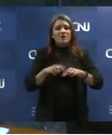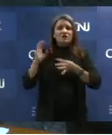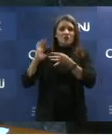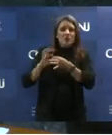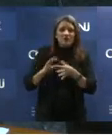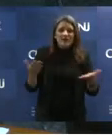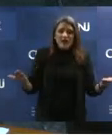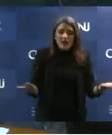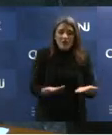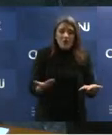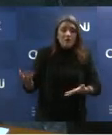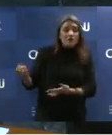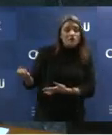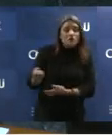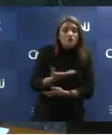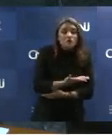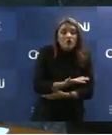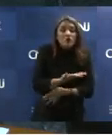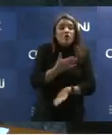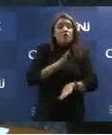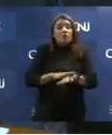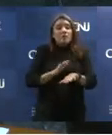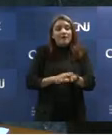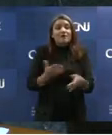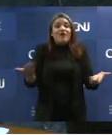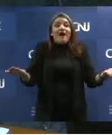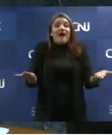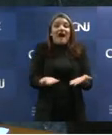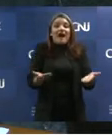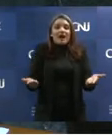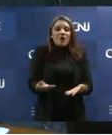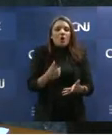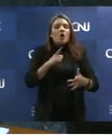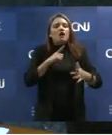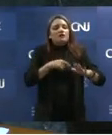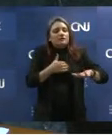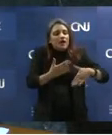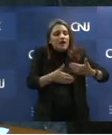as coisas fluem de uma forma adequada, graças à intervenção da Corregedoria